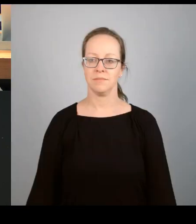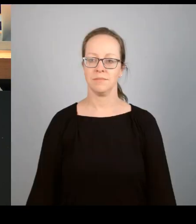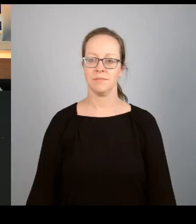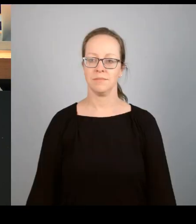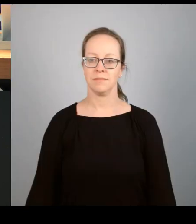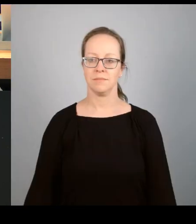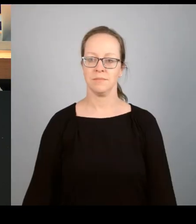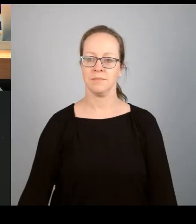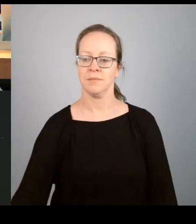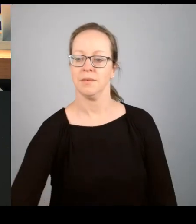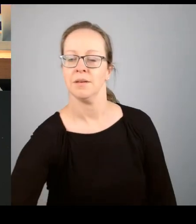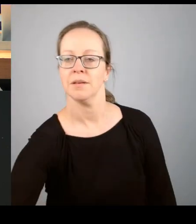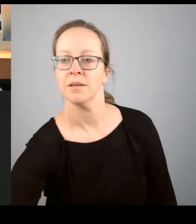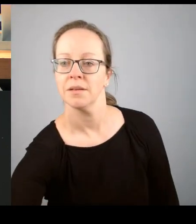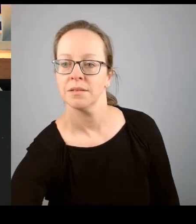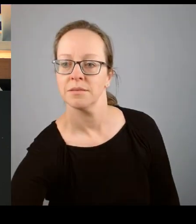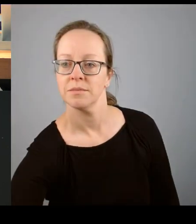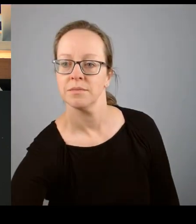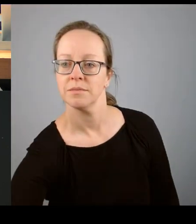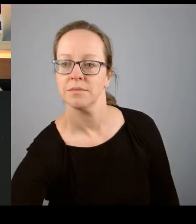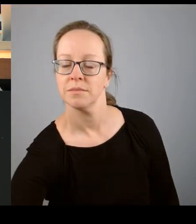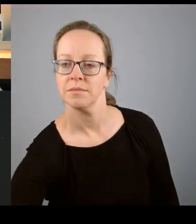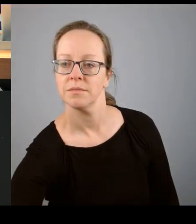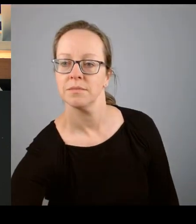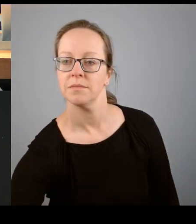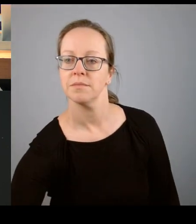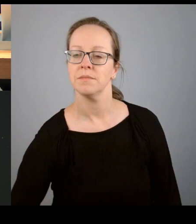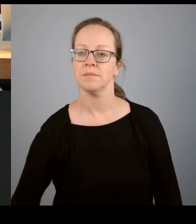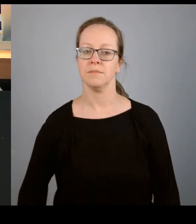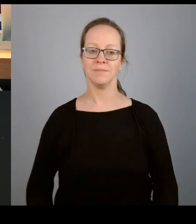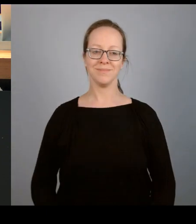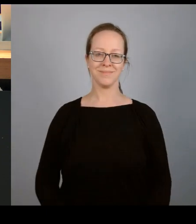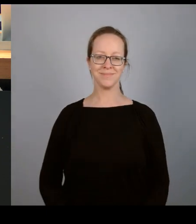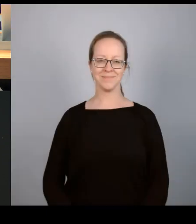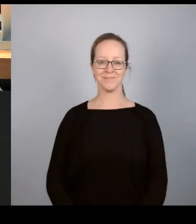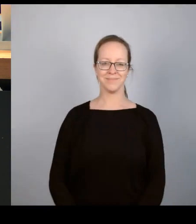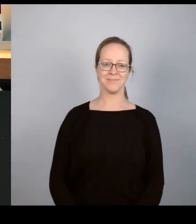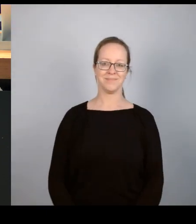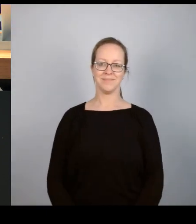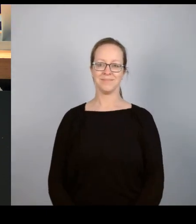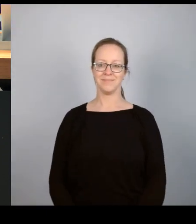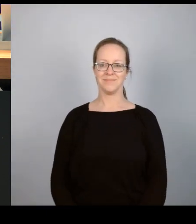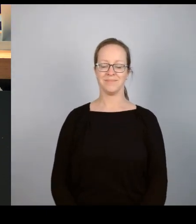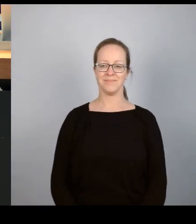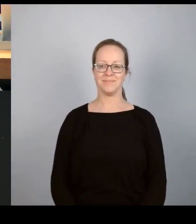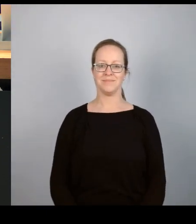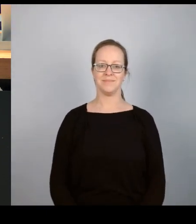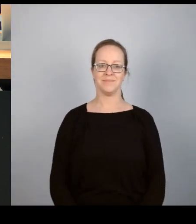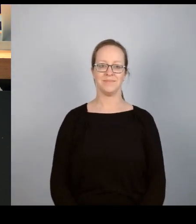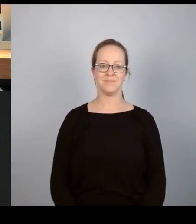gemacht, was Sie alles sehen, was aus Ihrer Sicht nicht funktioniert. Natürlich. Sie können davon ausgehen, dass